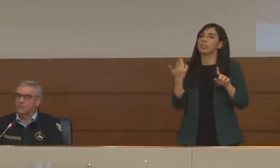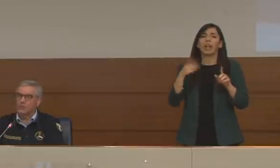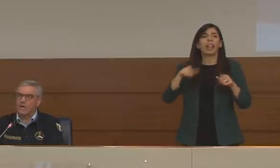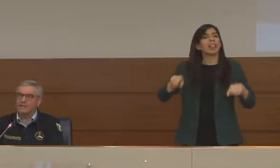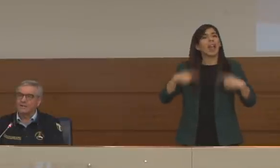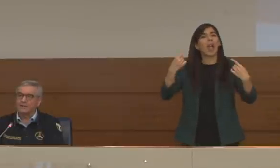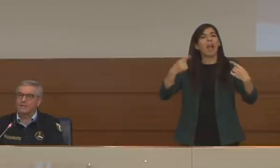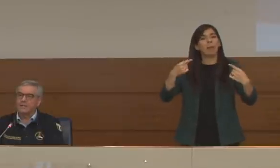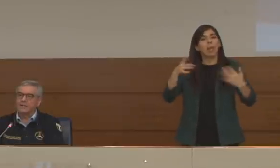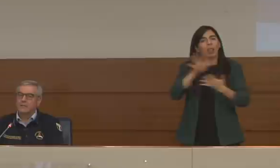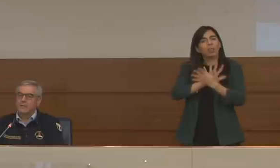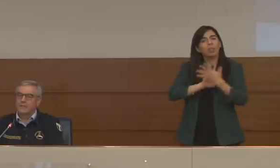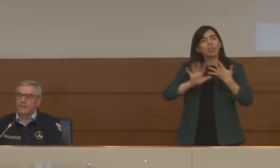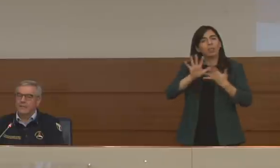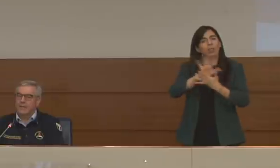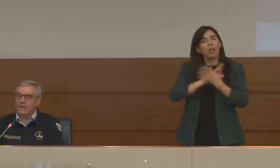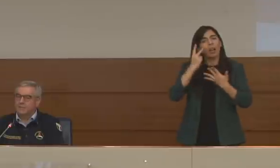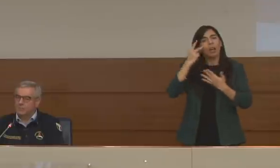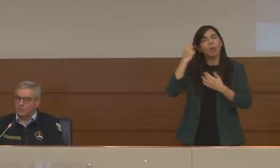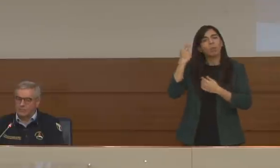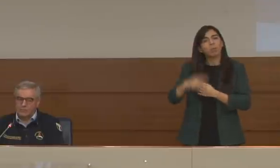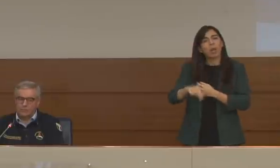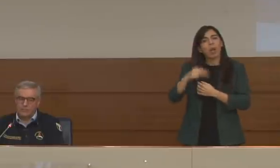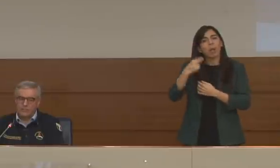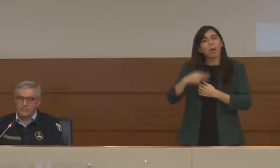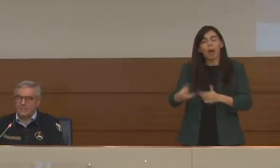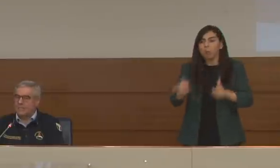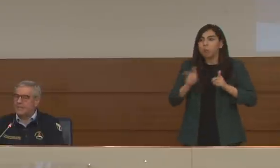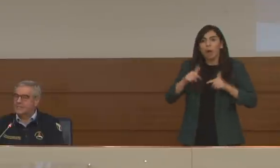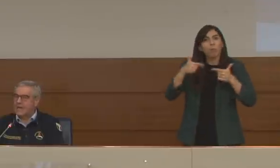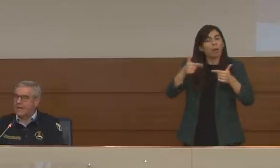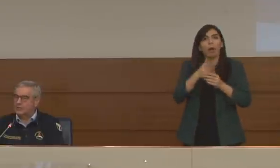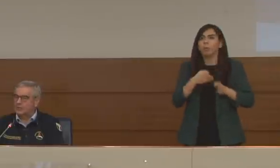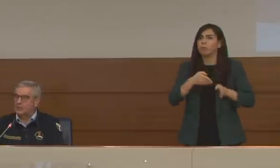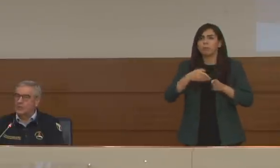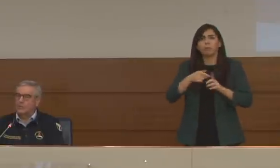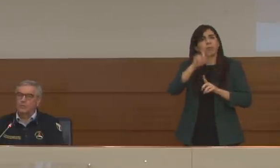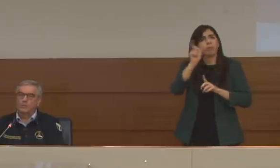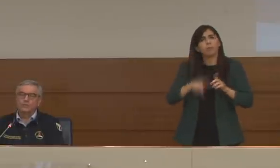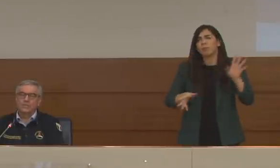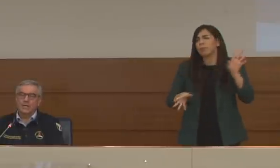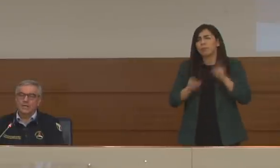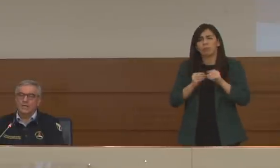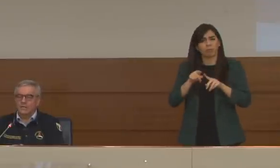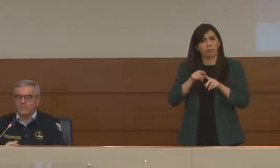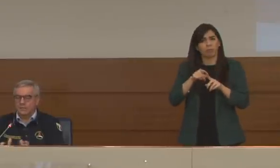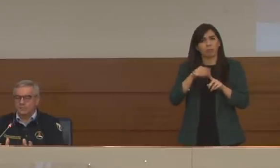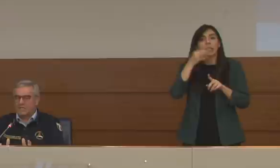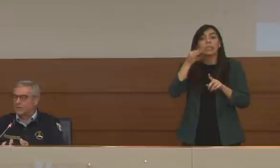tutti quanti all'improvviso. Quindi è stato un periodo